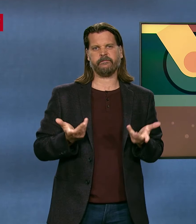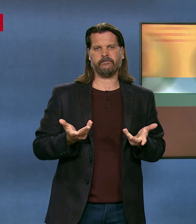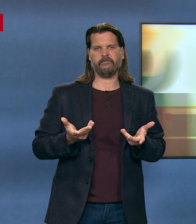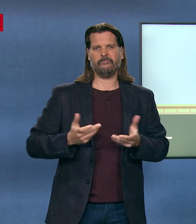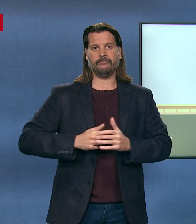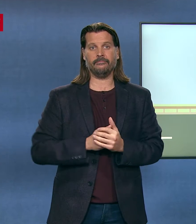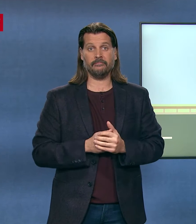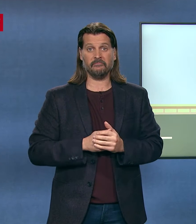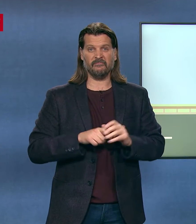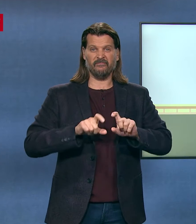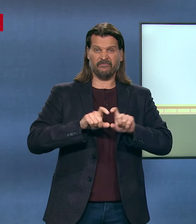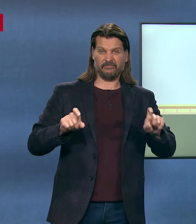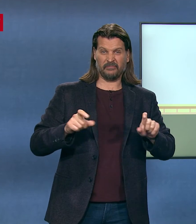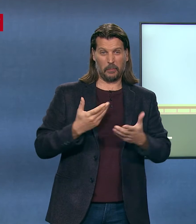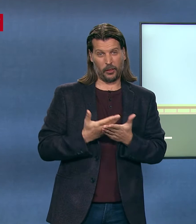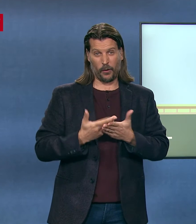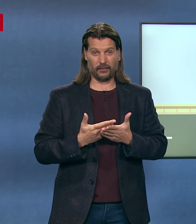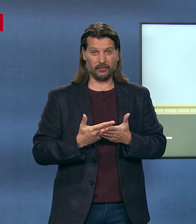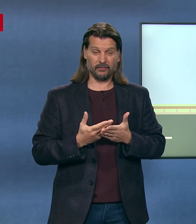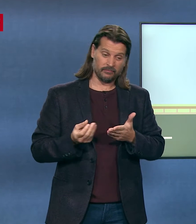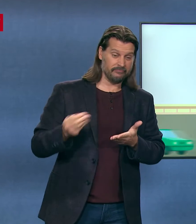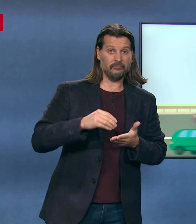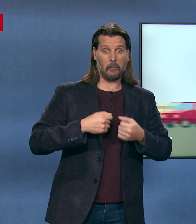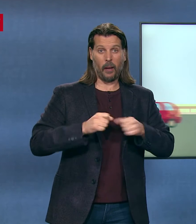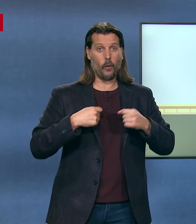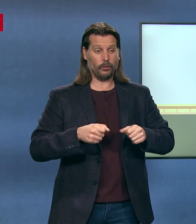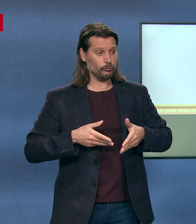Versiegelt, das sind zugebaute Flächen wie Strassen und Gebäude.